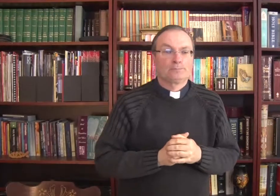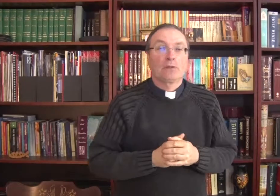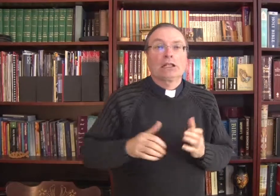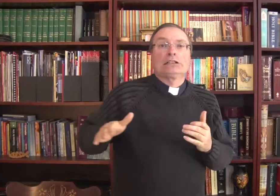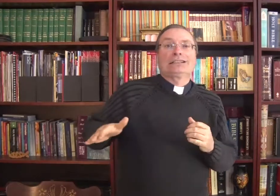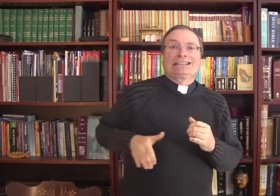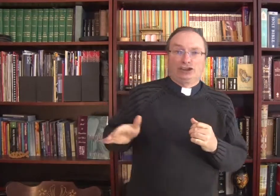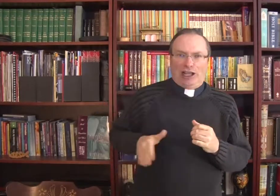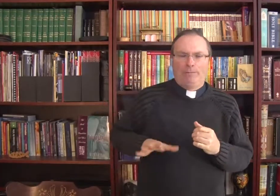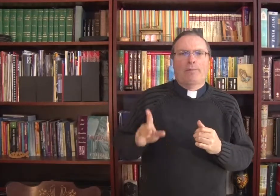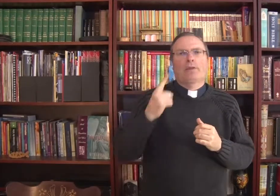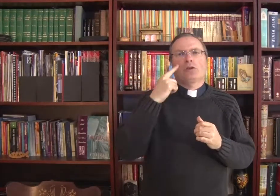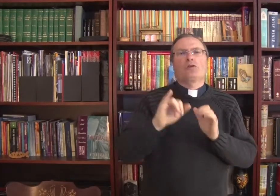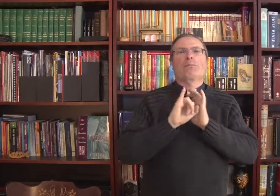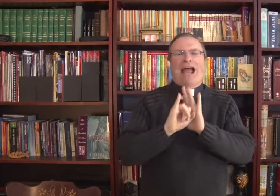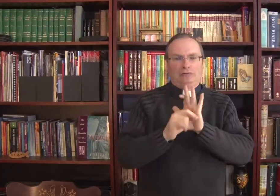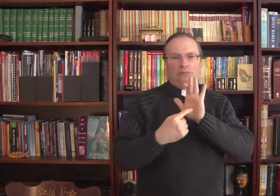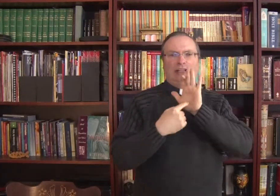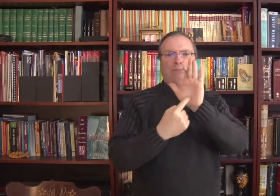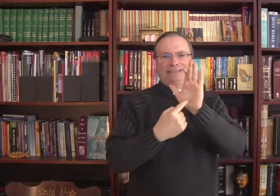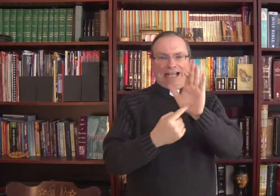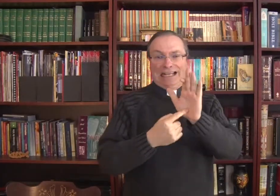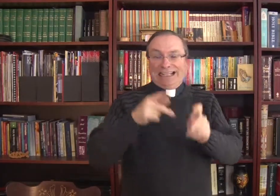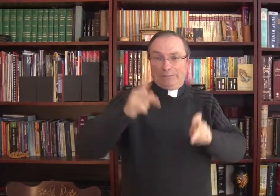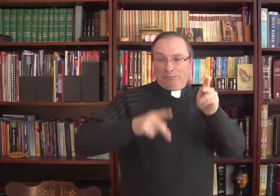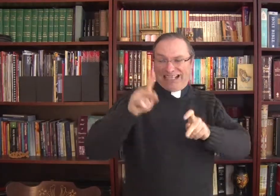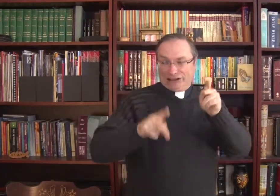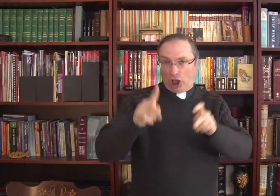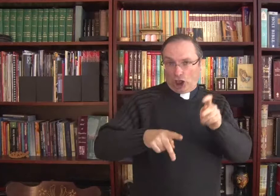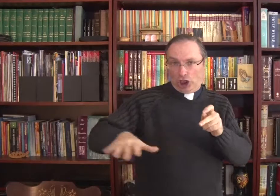Les chiens sont une image qui représente des personnes